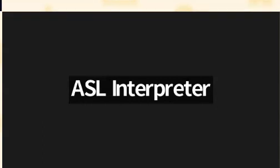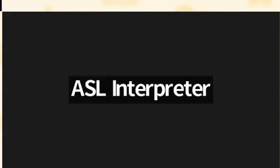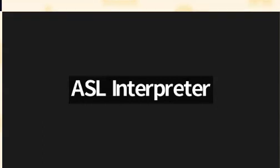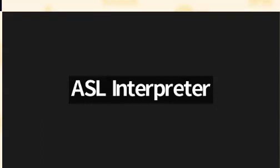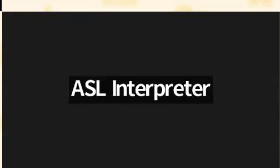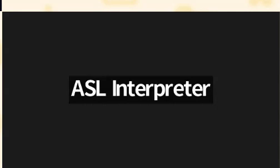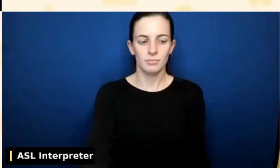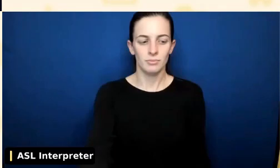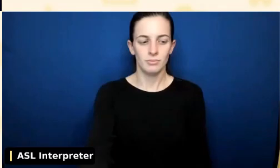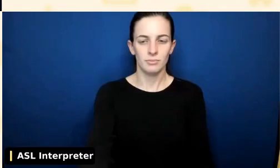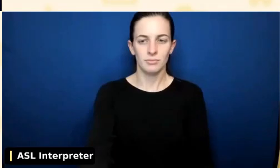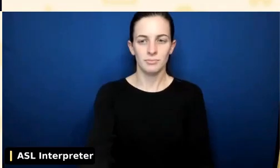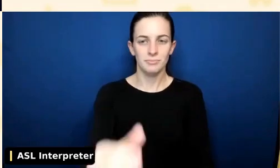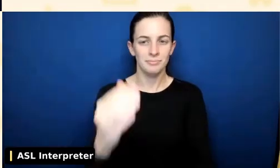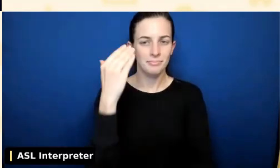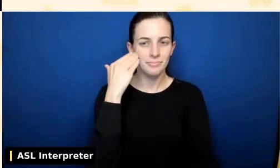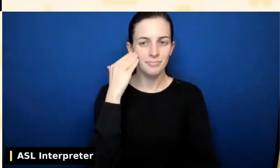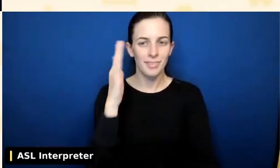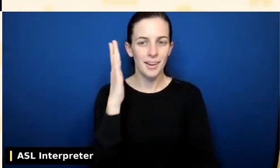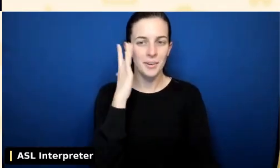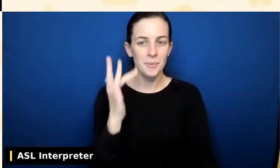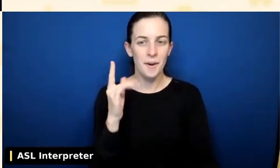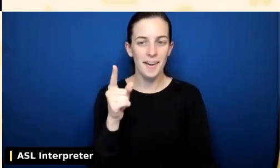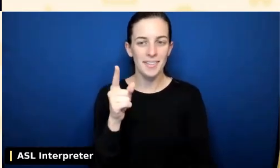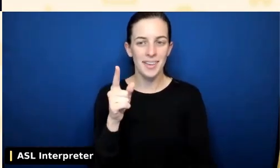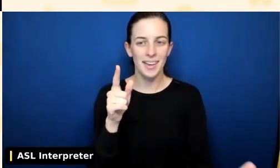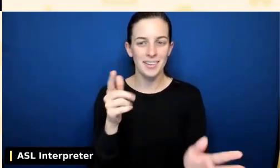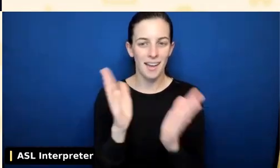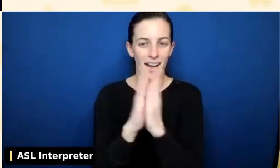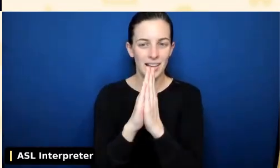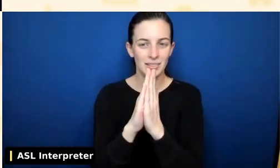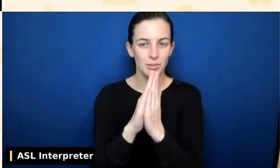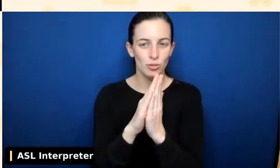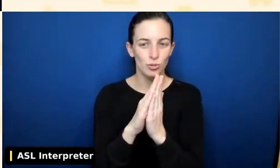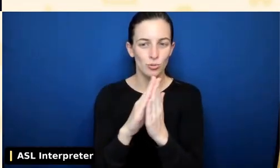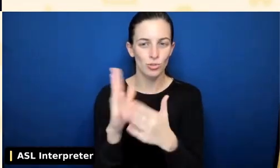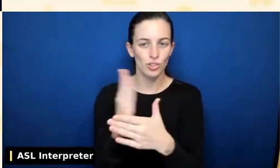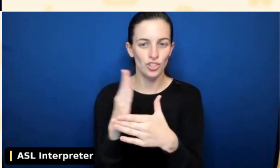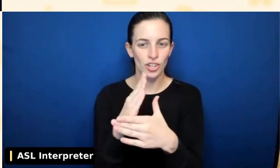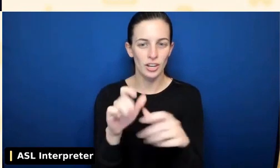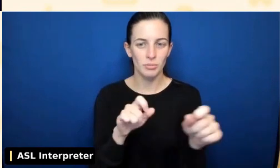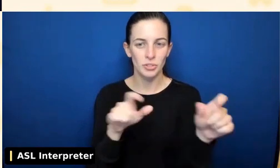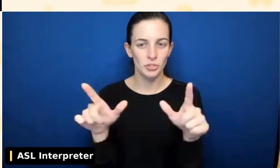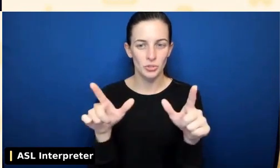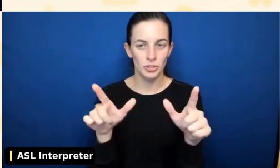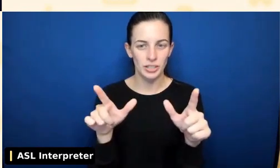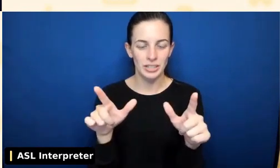Les voy a contar lo que está pasando en cada uno de ellos. Es solo para darles un ejemplo del proceso de pensamiento,